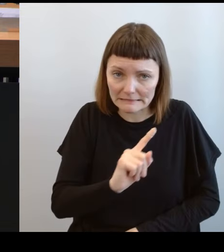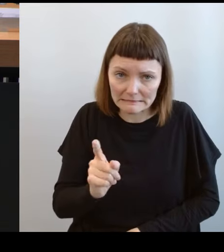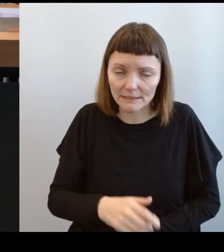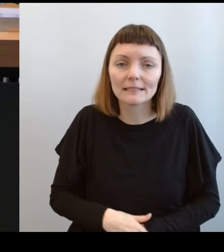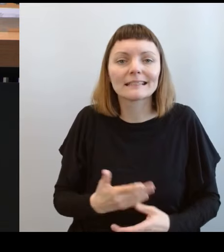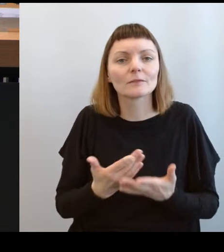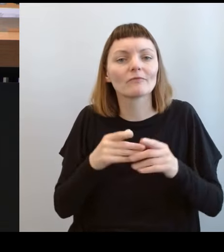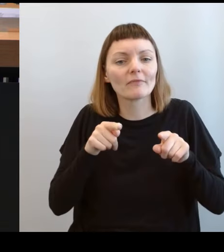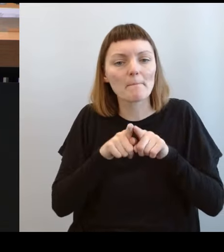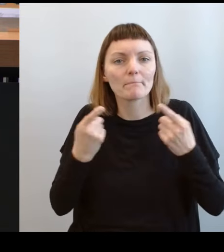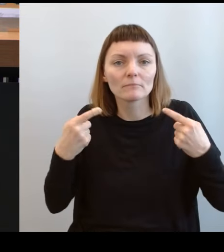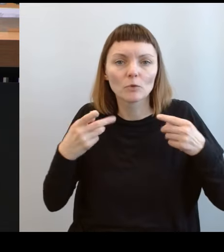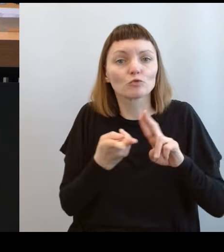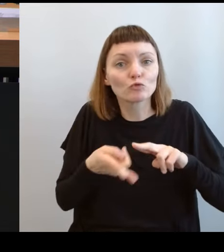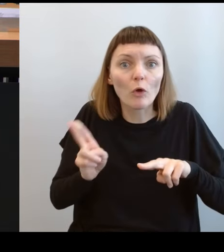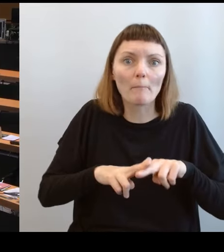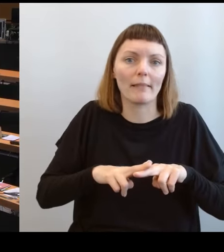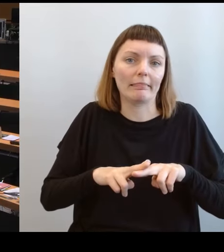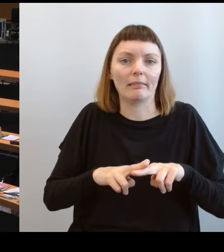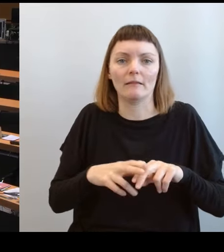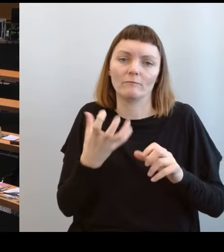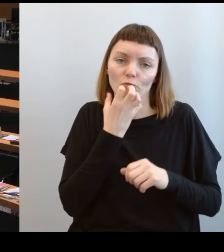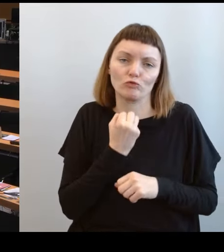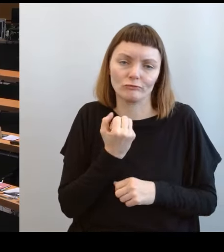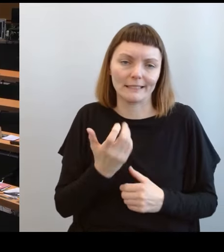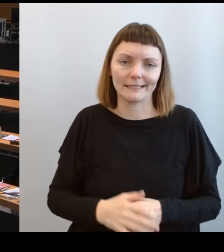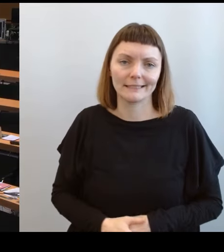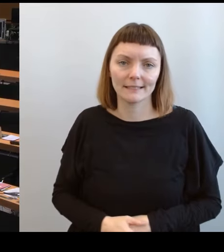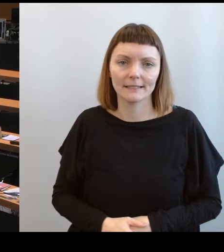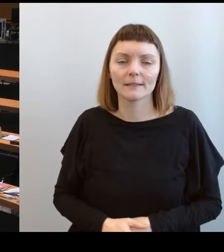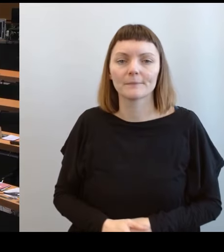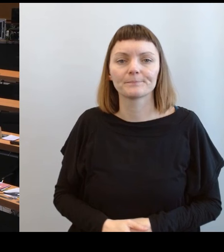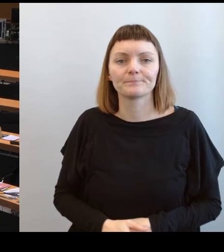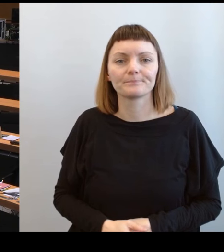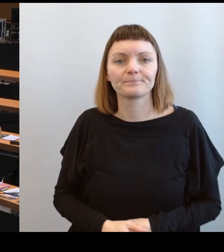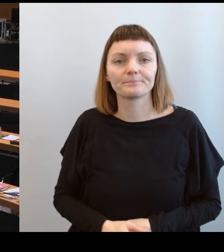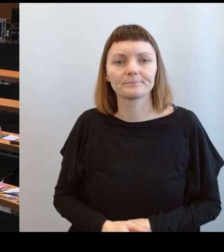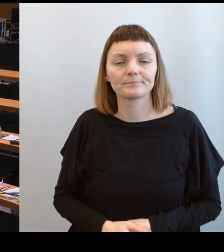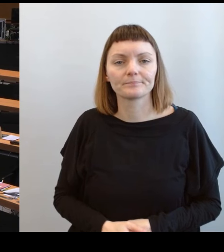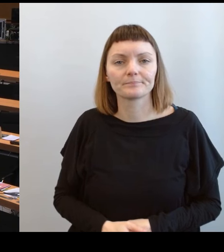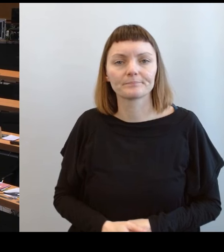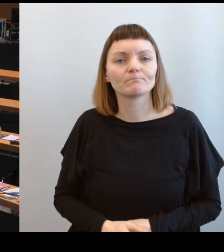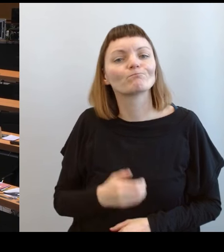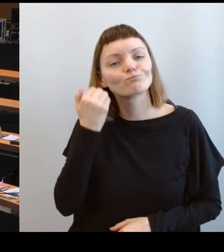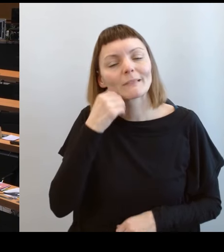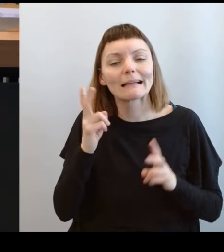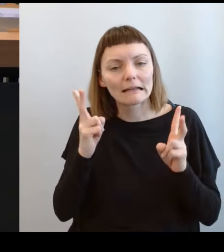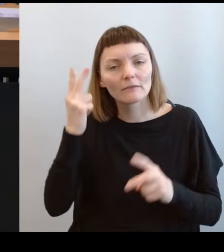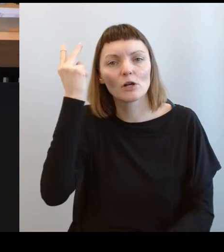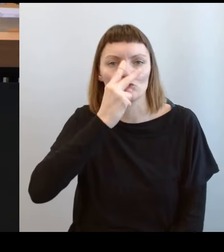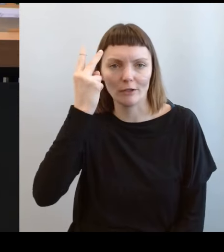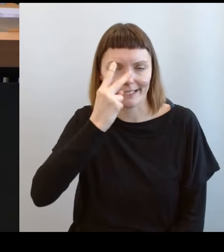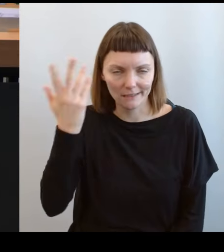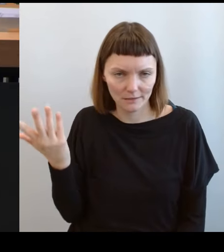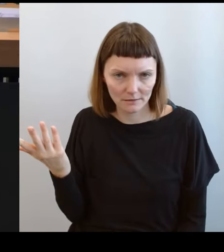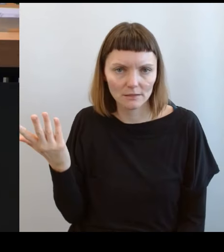Verstehen Sie mich nicht falsch, ein Azubi Werk kann natürlich helfen, einige wenige Missstände zu beheben,